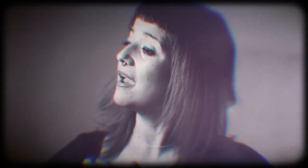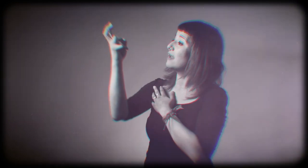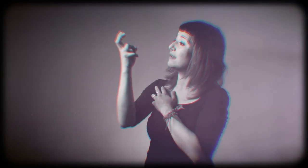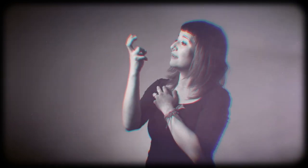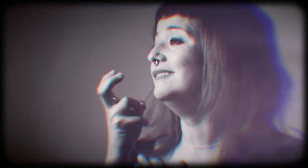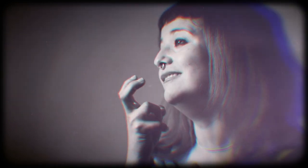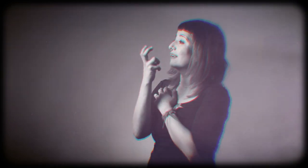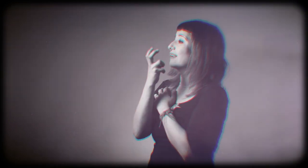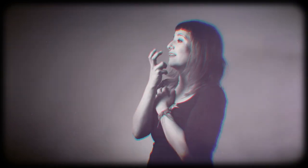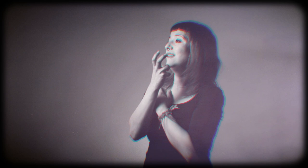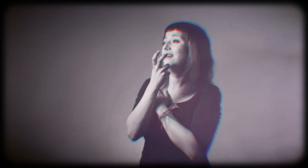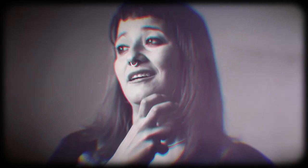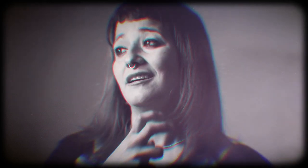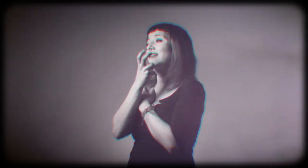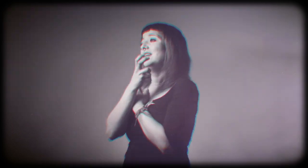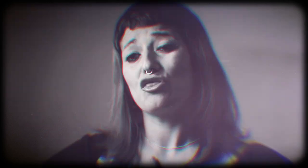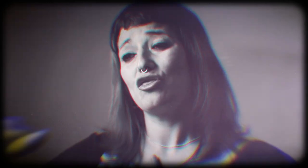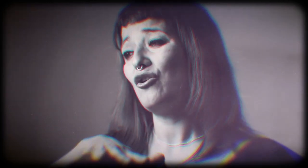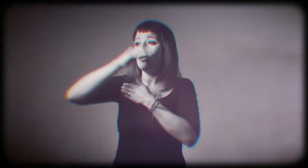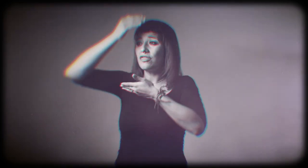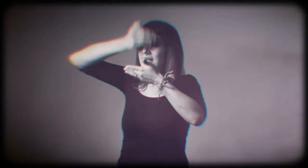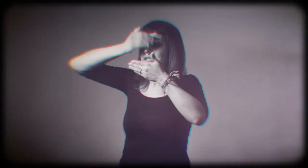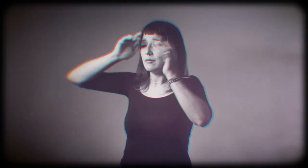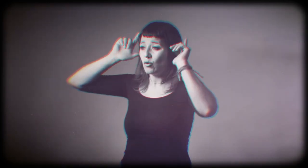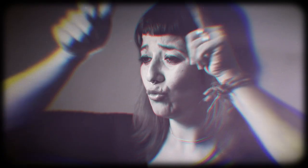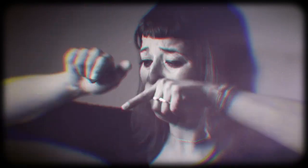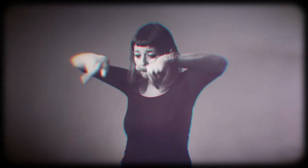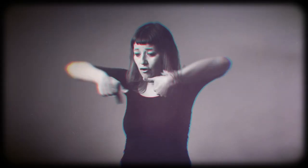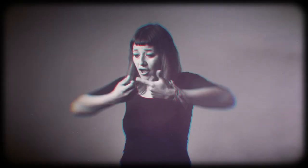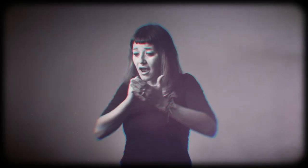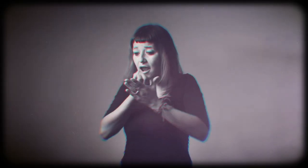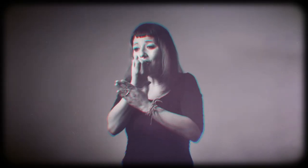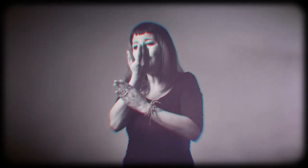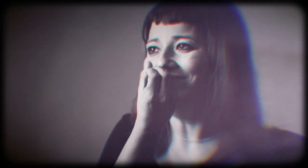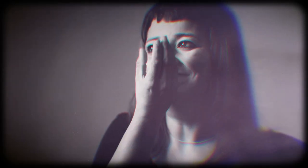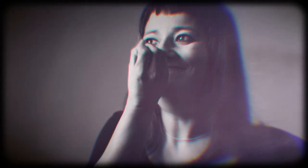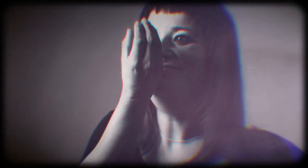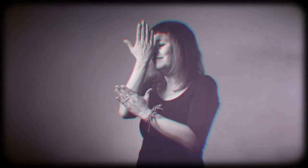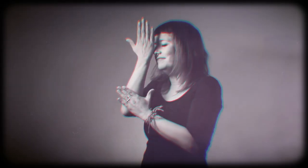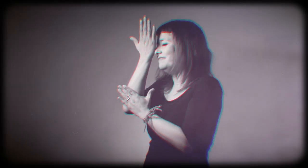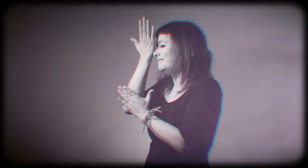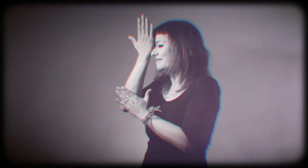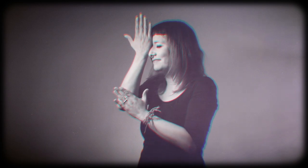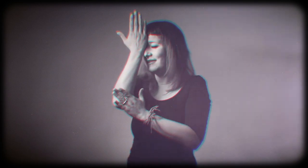Ven, donde el yelmo es un florero